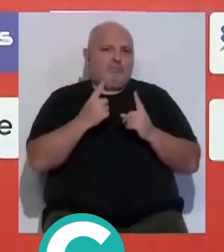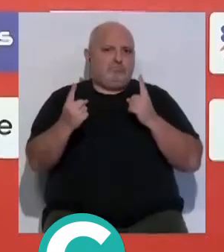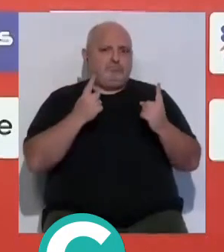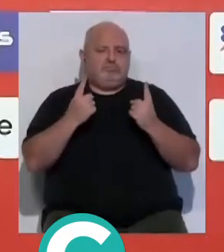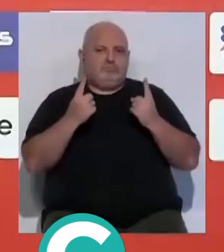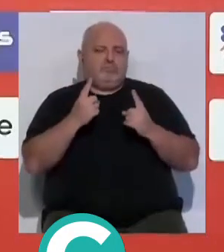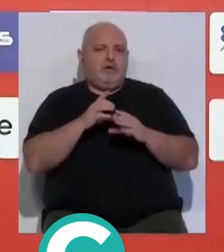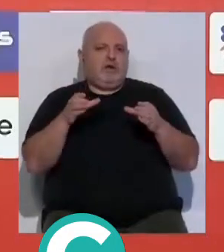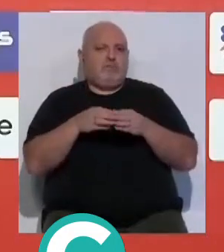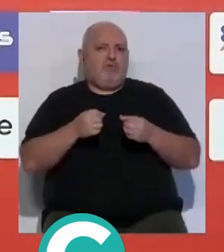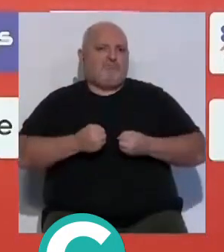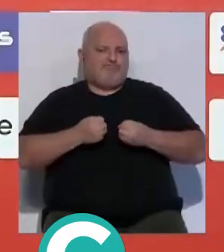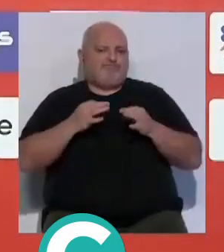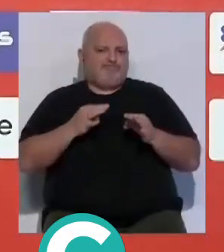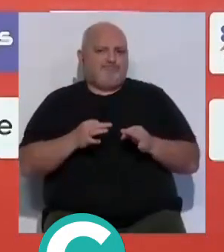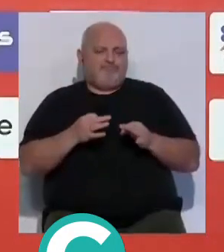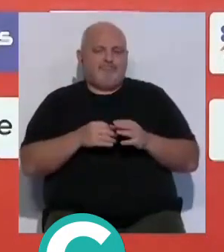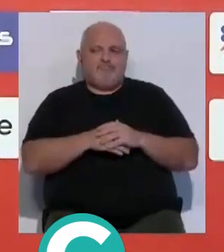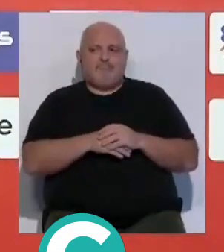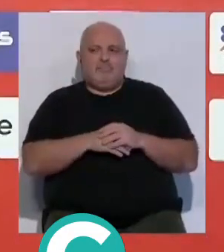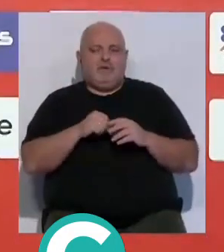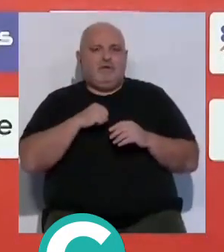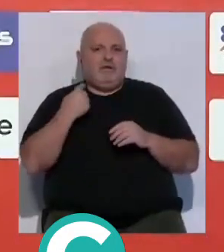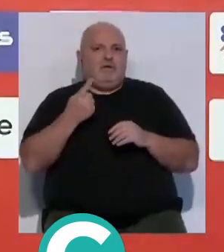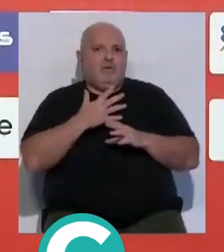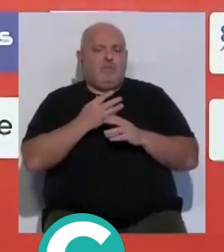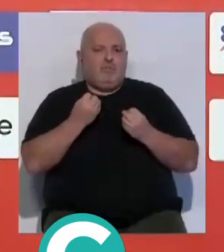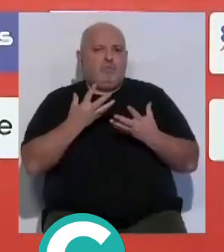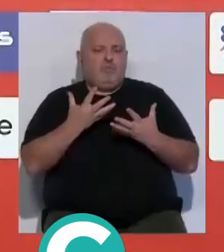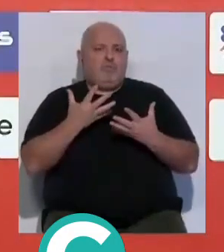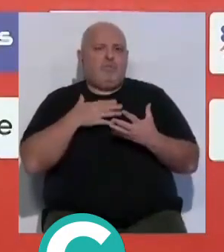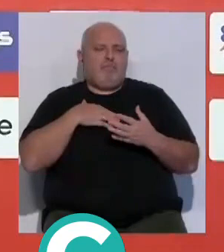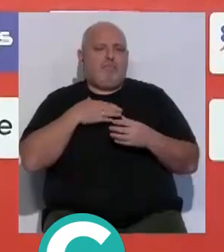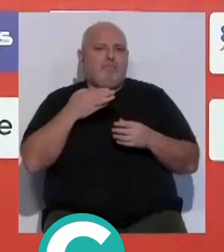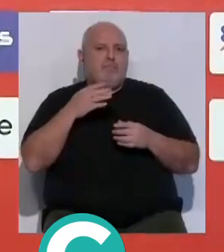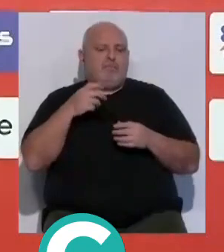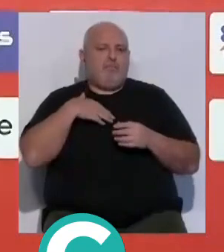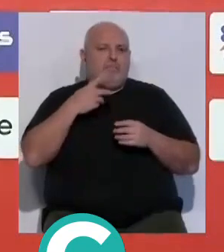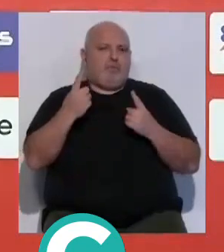que tener un equipo fuerte no yo creo que tenemos jugadores muy buenos con yo baby que tenemos un